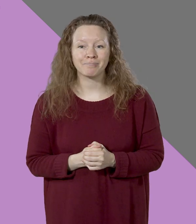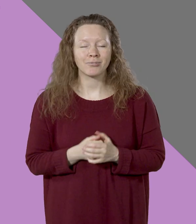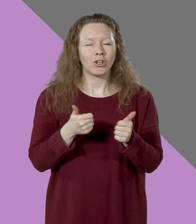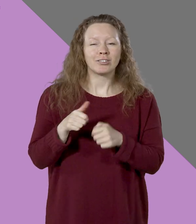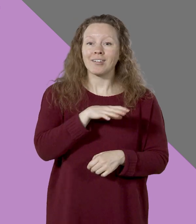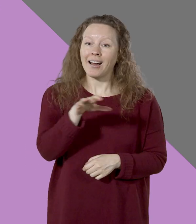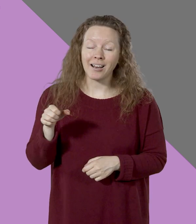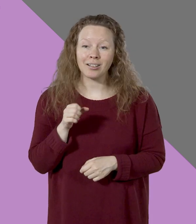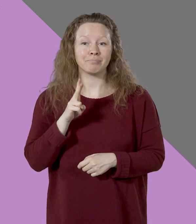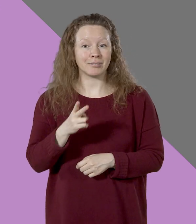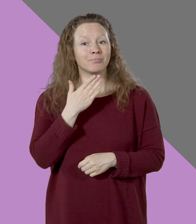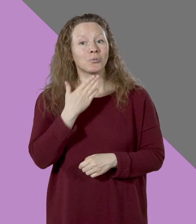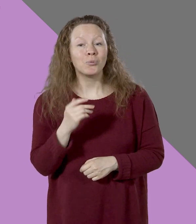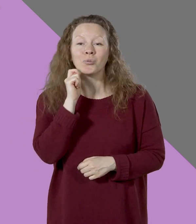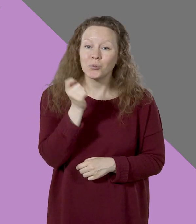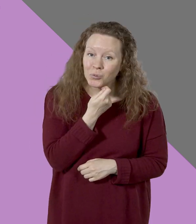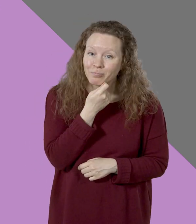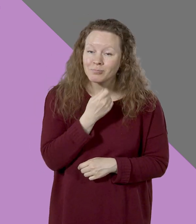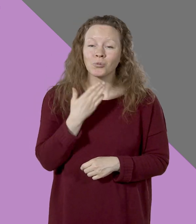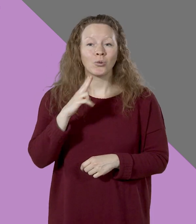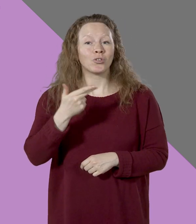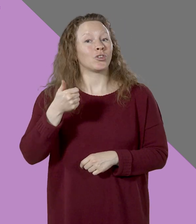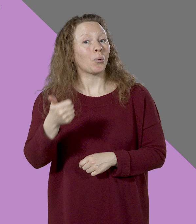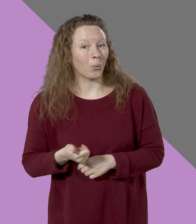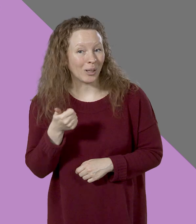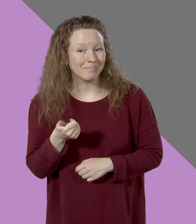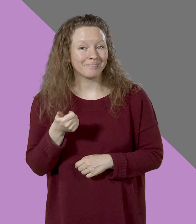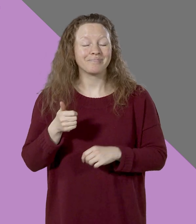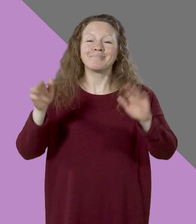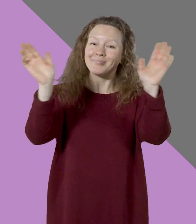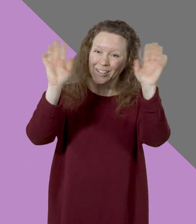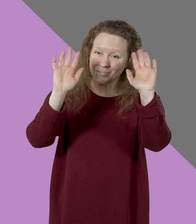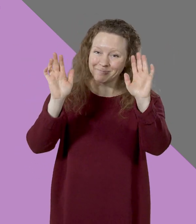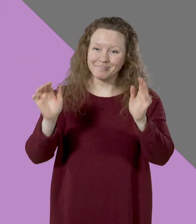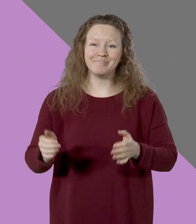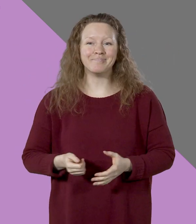Vi önskar alla god jul och gott nytt år! Hejdå!